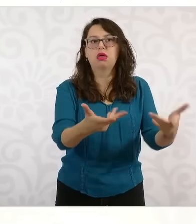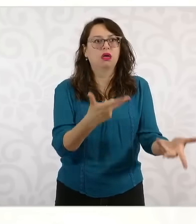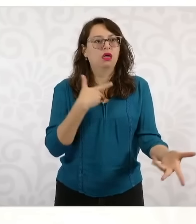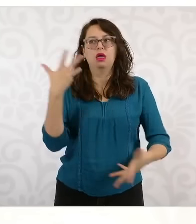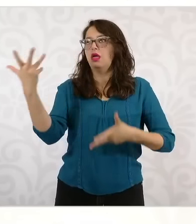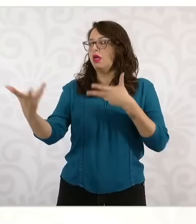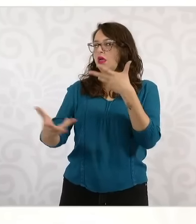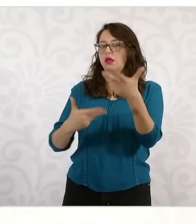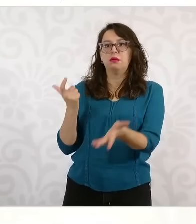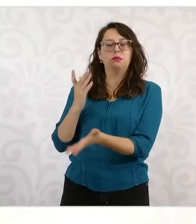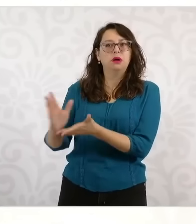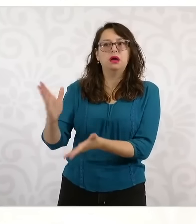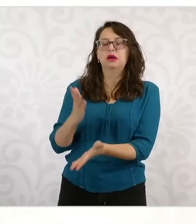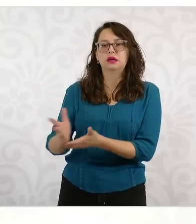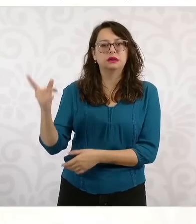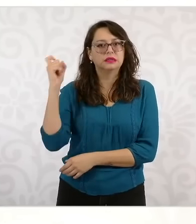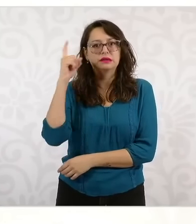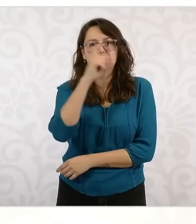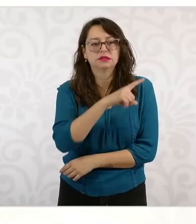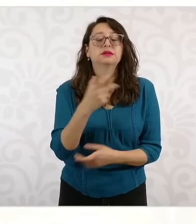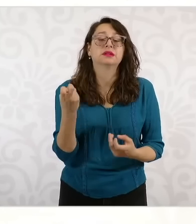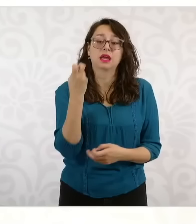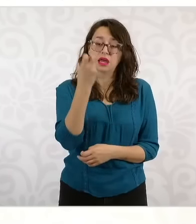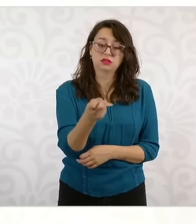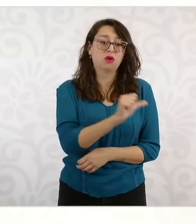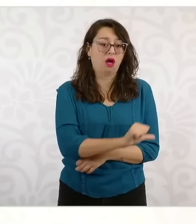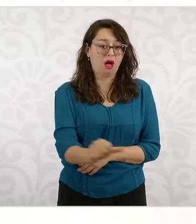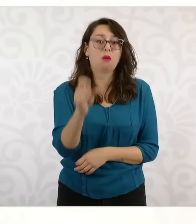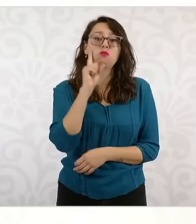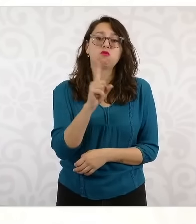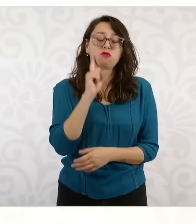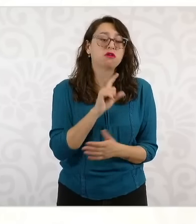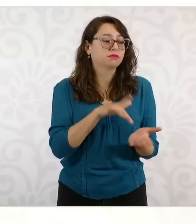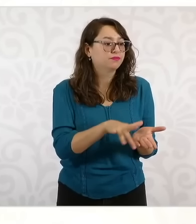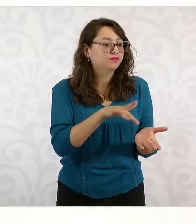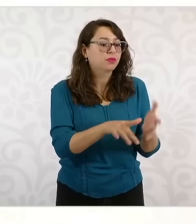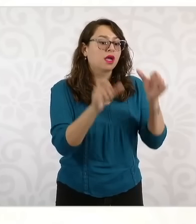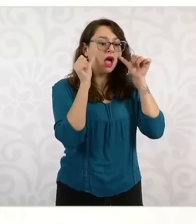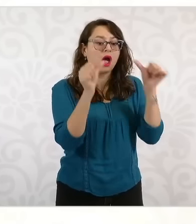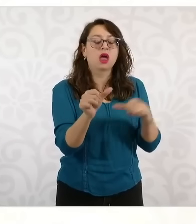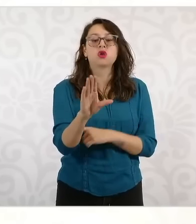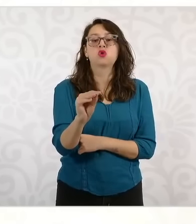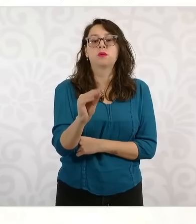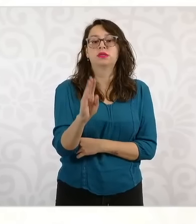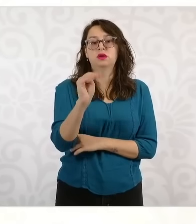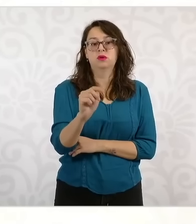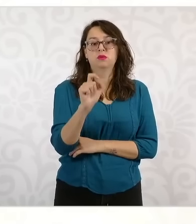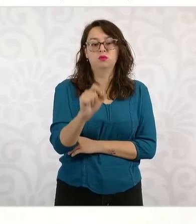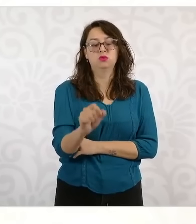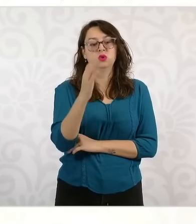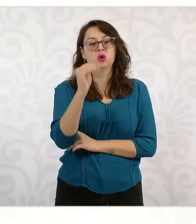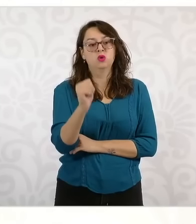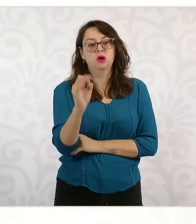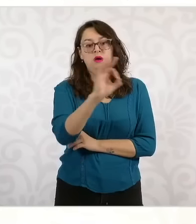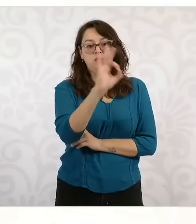hiciéramos un programa para atenderlas y con esta acción vamos a atender al 99.9% de las